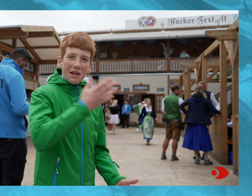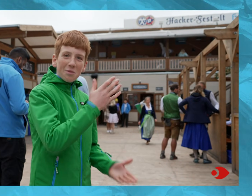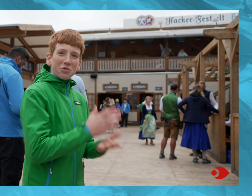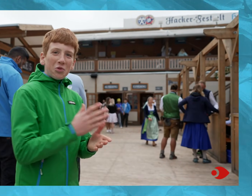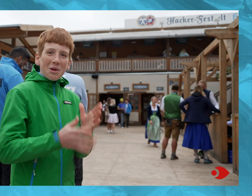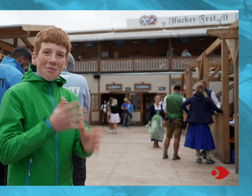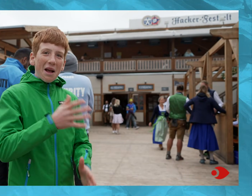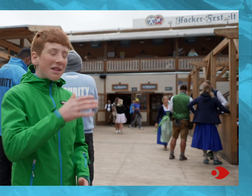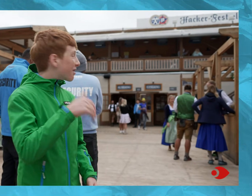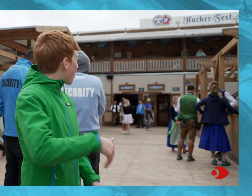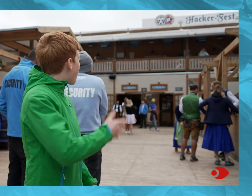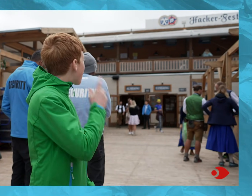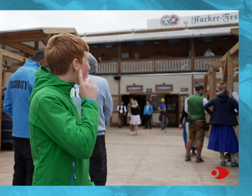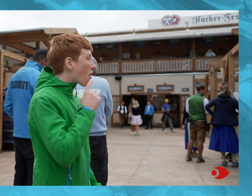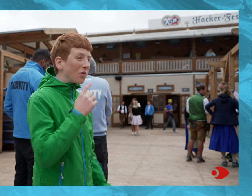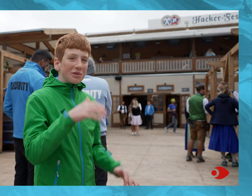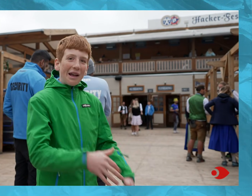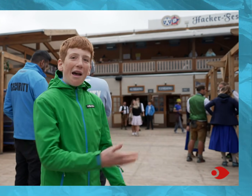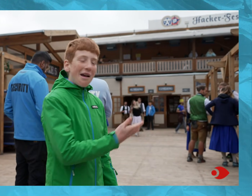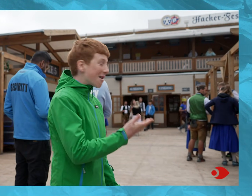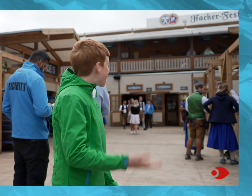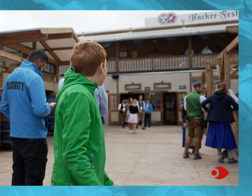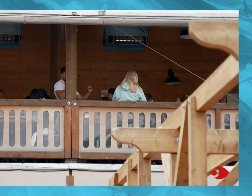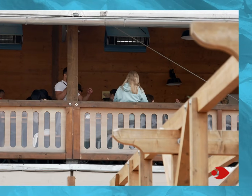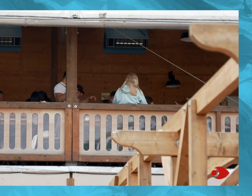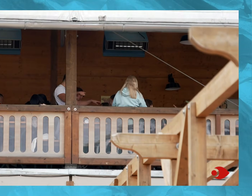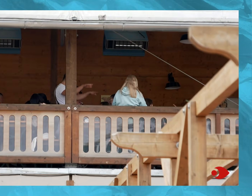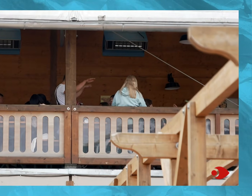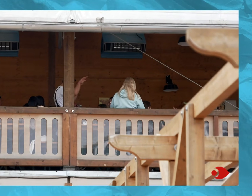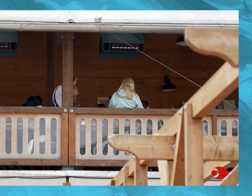Man sieht ja schon Leute, die gebärden. Es sind schon Gehörlose da.